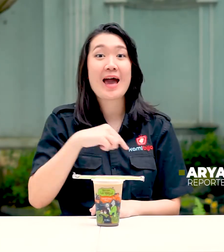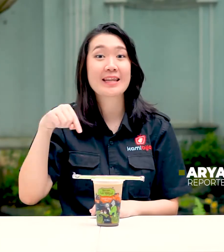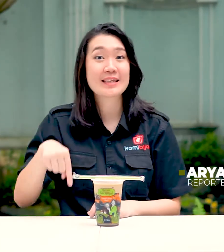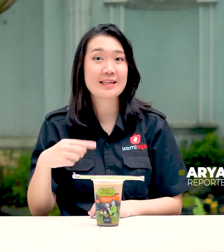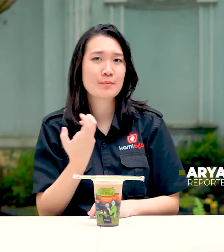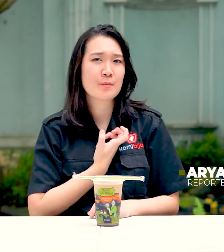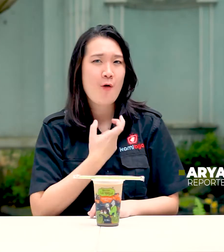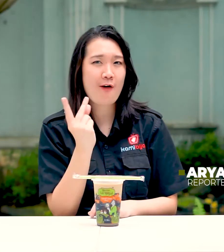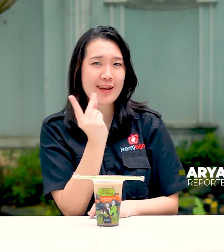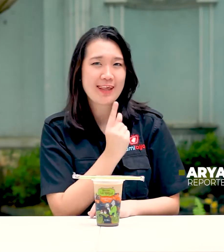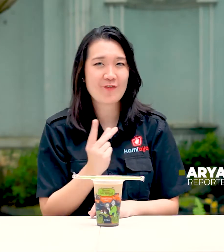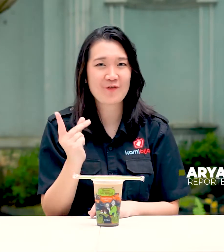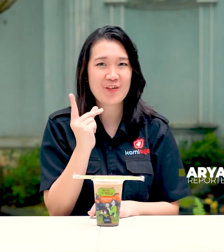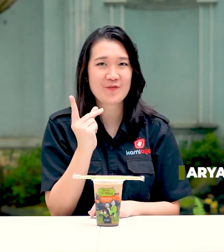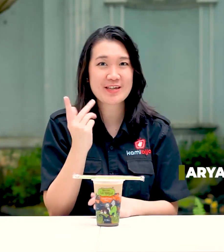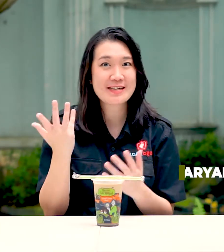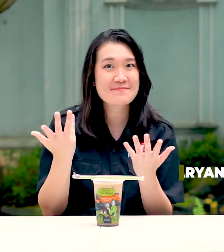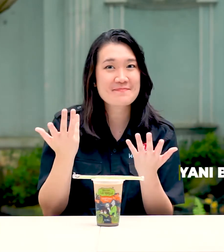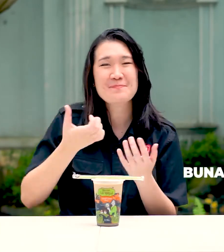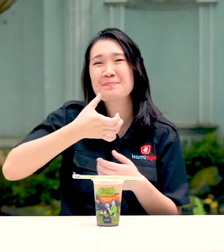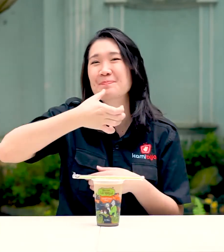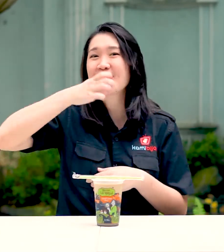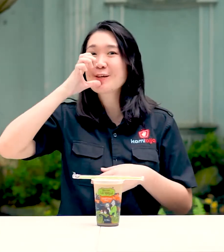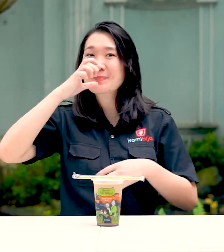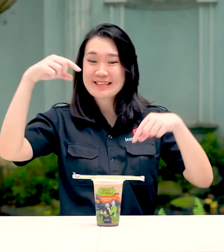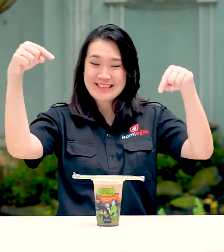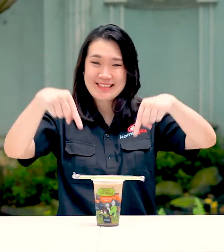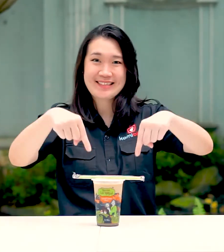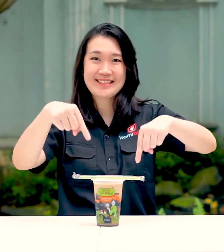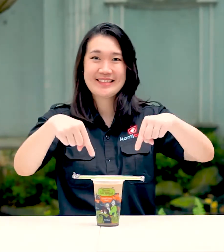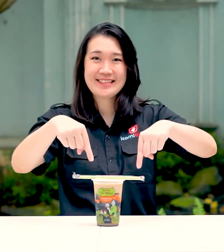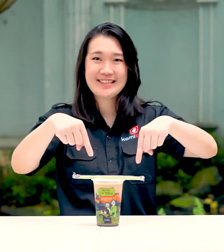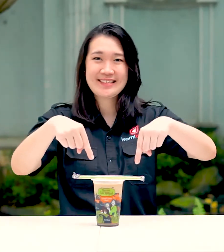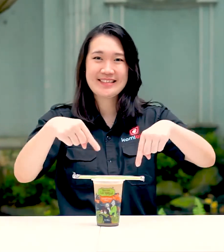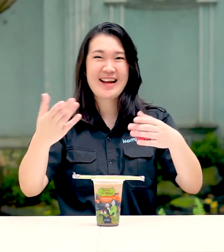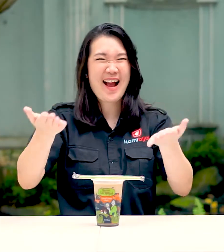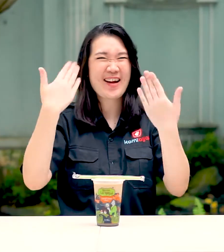Nah, hari ini aku mau review minuman ini nih!